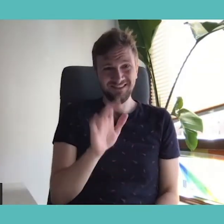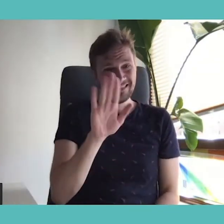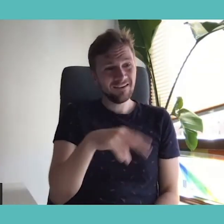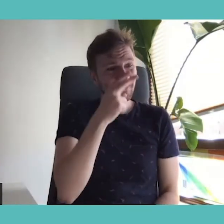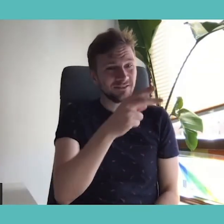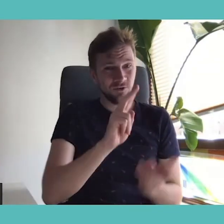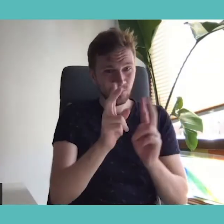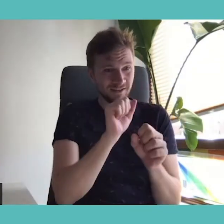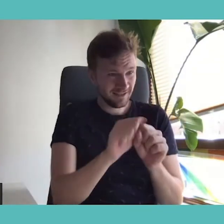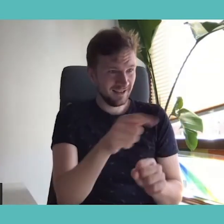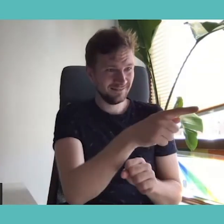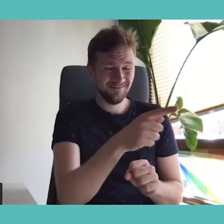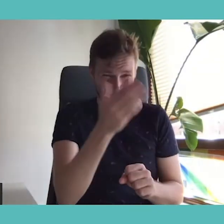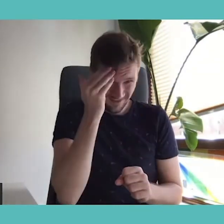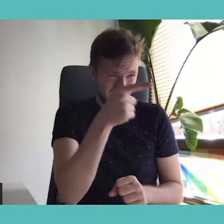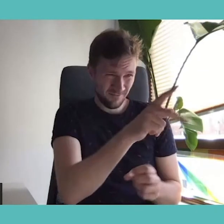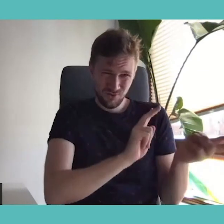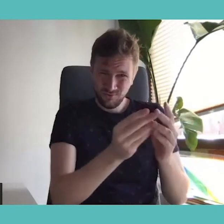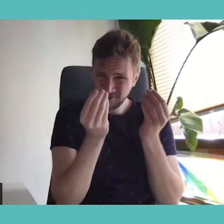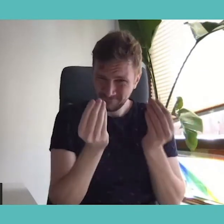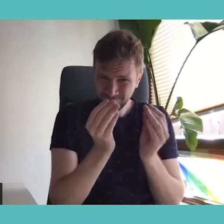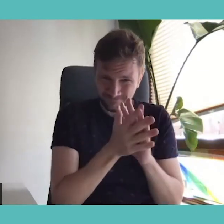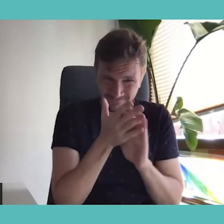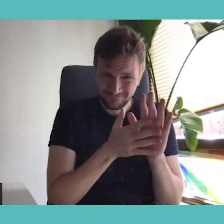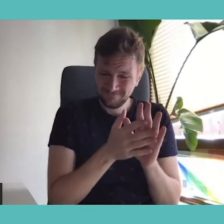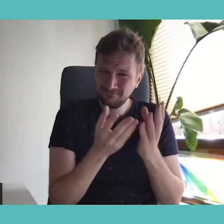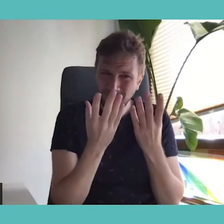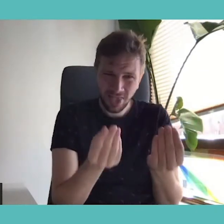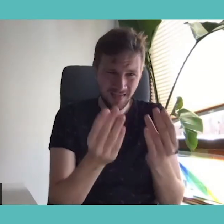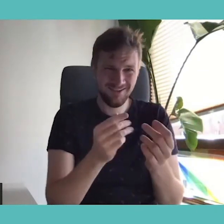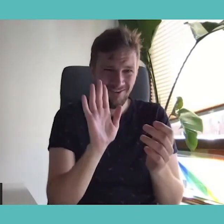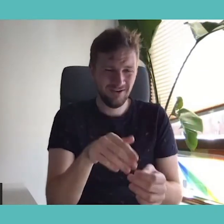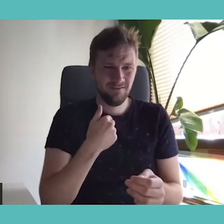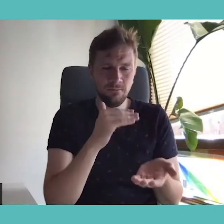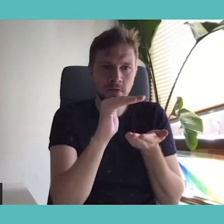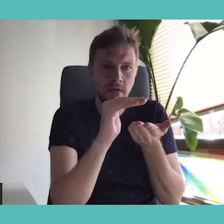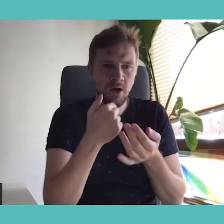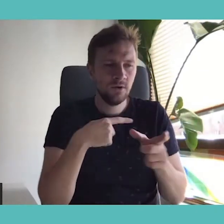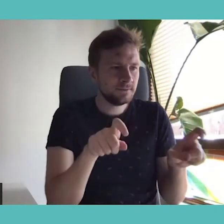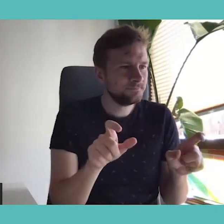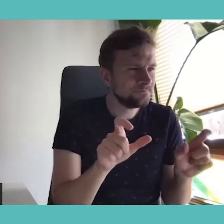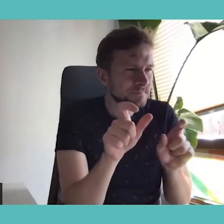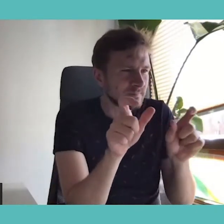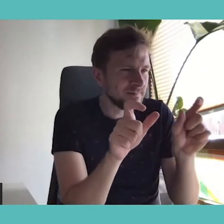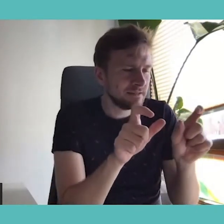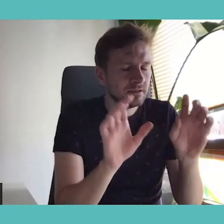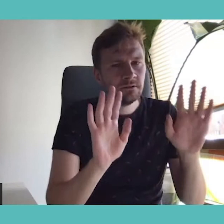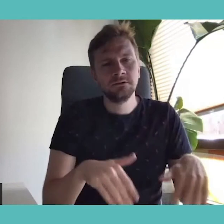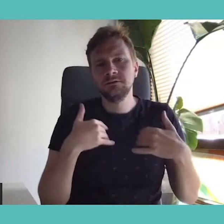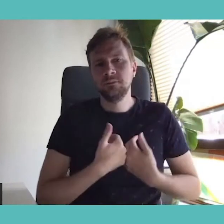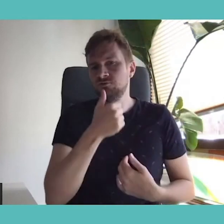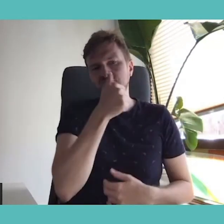Nawet jeśli widzę, że jest tłumacz i tłumaczy wspaniale, ale jest tak mały, że oglądanie szybko mnie męczy...